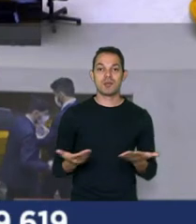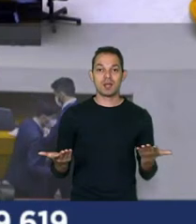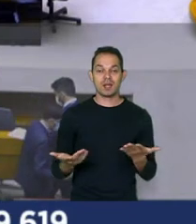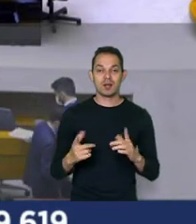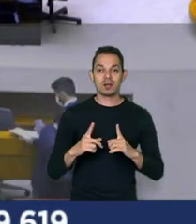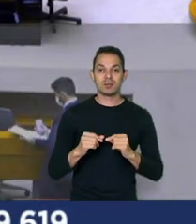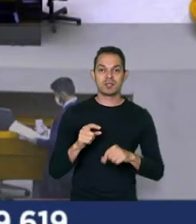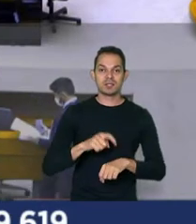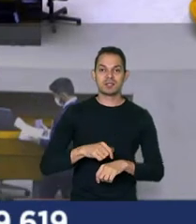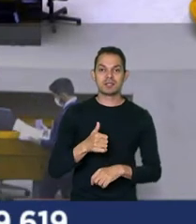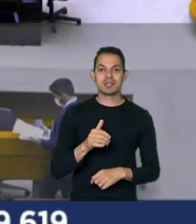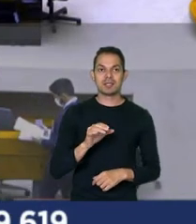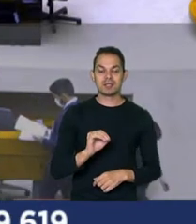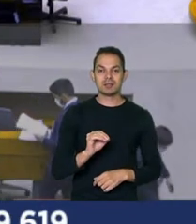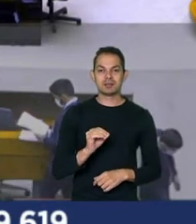NAS CASAS LEGISLATIVAS. -- [REPÓRTER]: AGORA EM